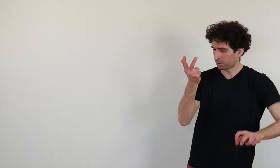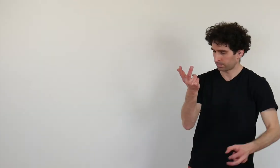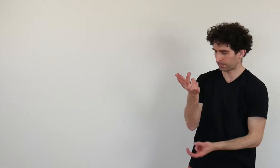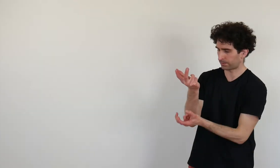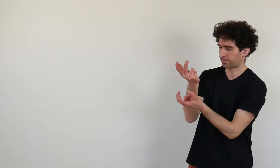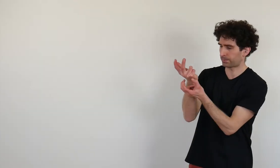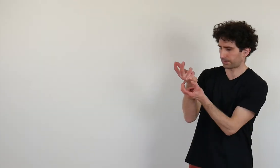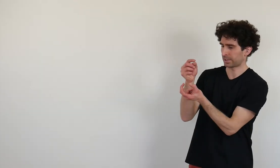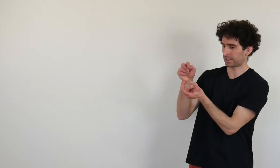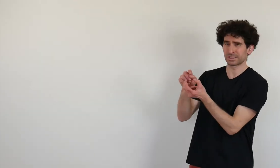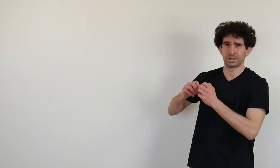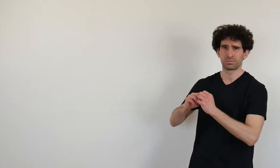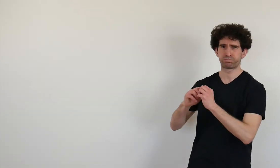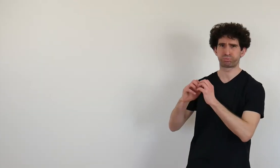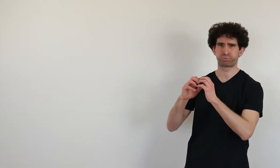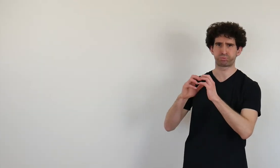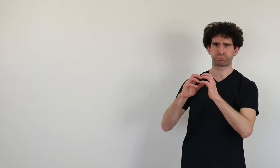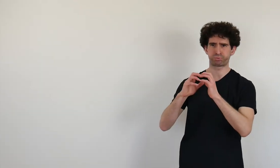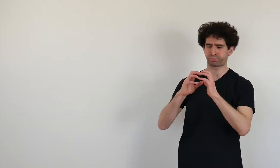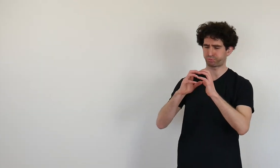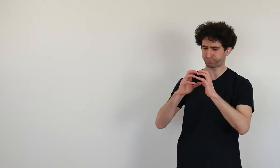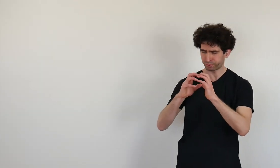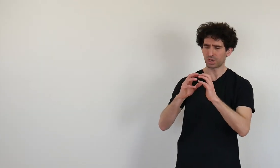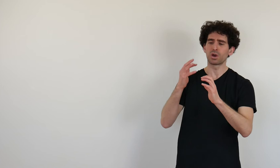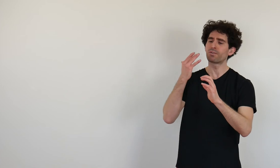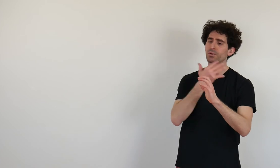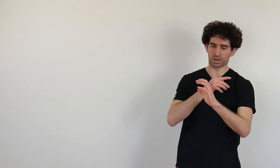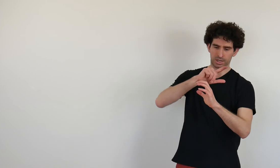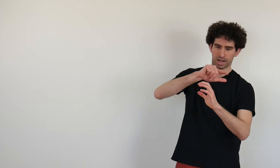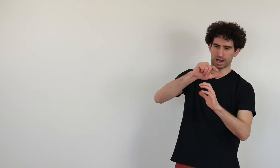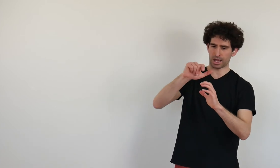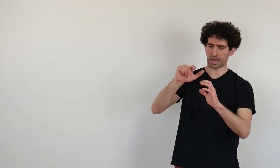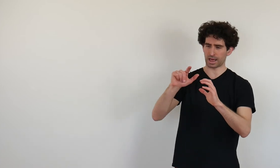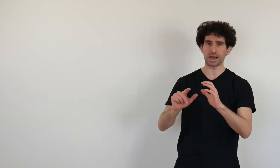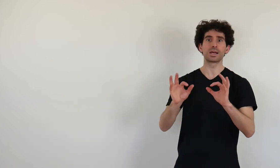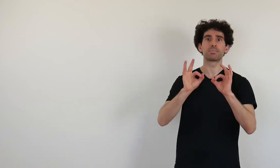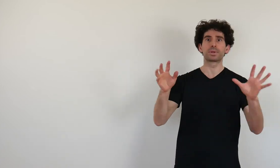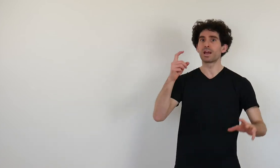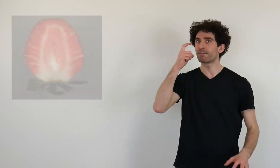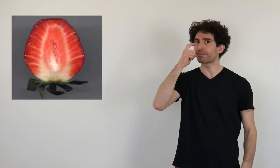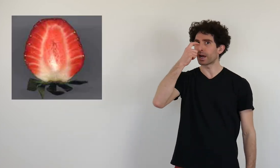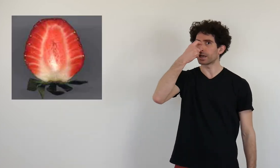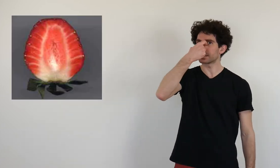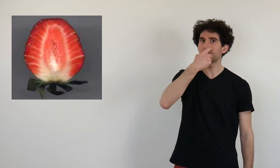Sous la fleur, le réceptacle floral s'agrandit tout en supportant les fruits comme la fraise.